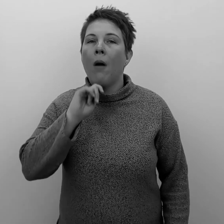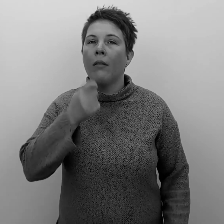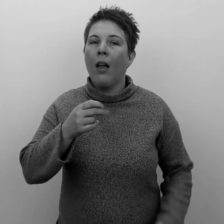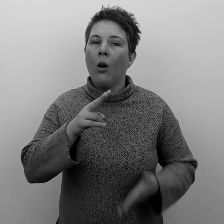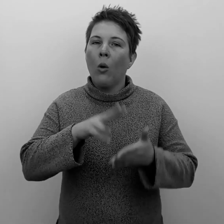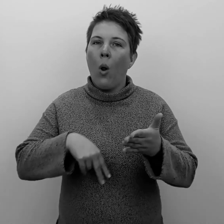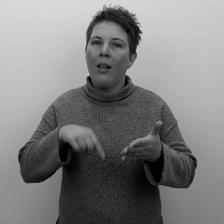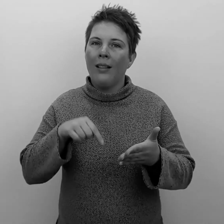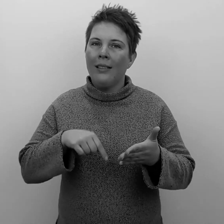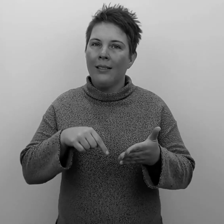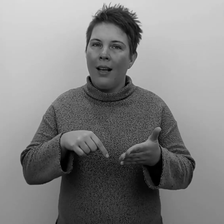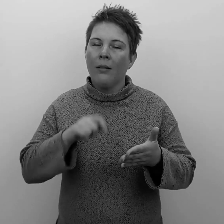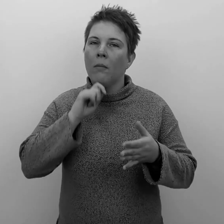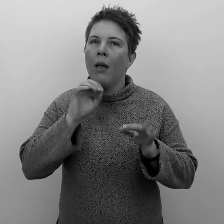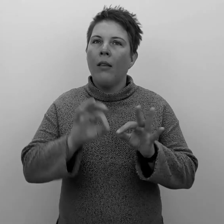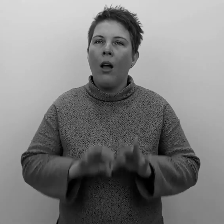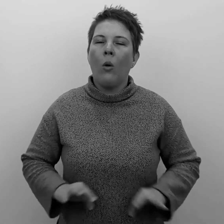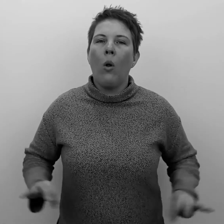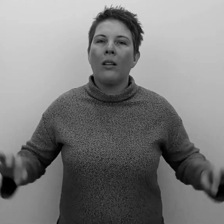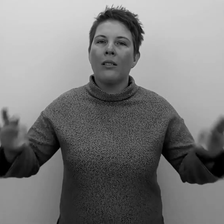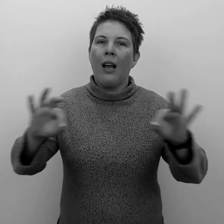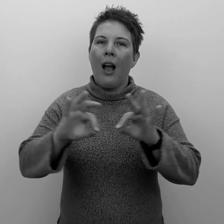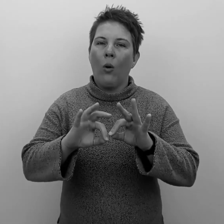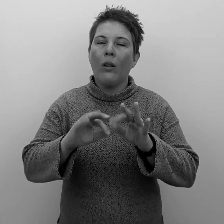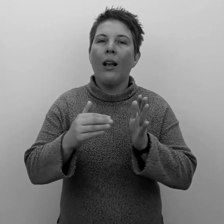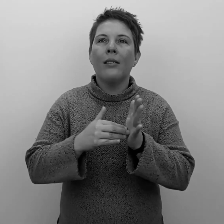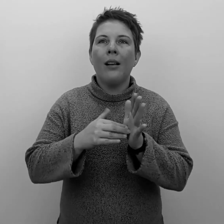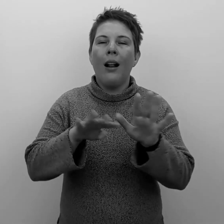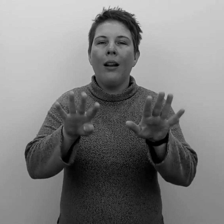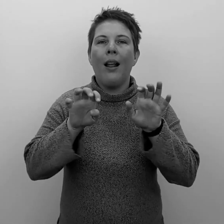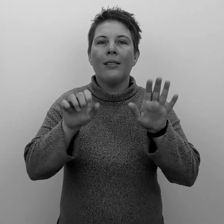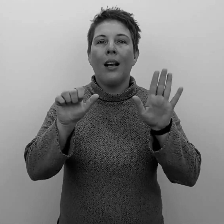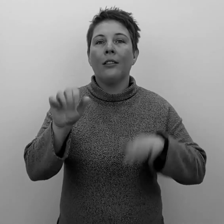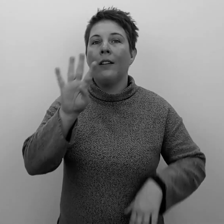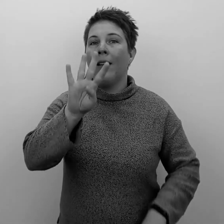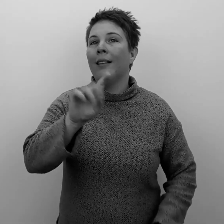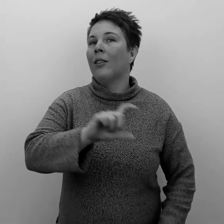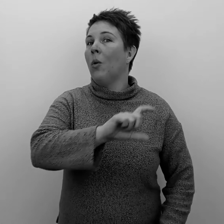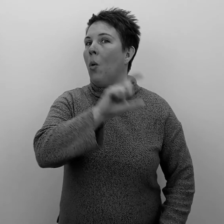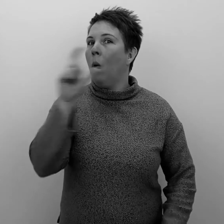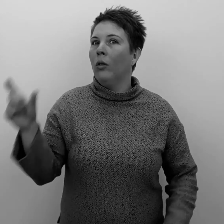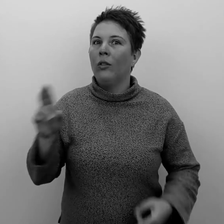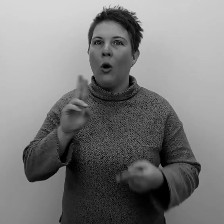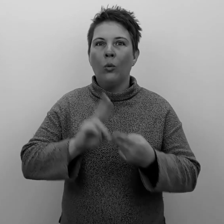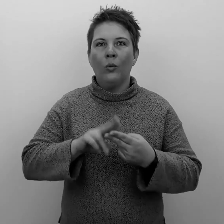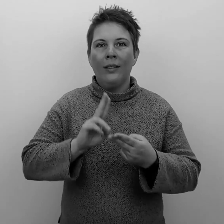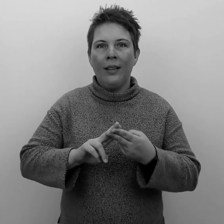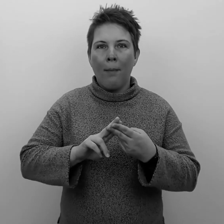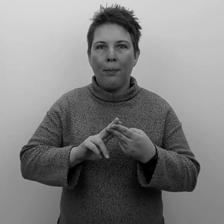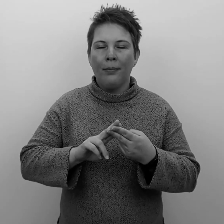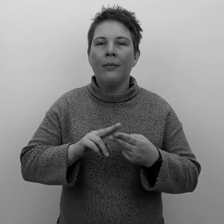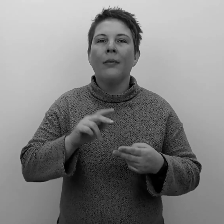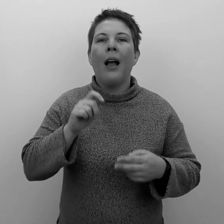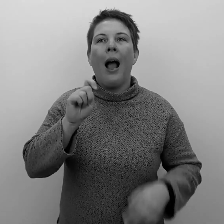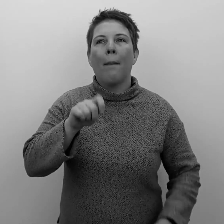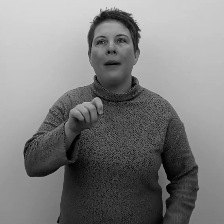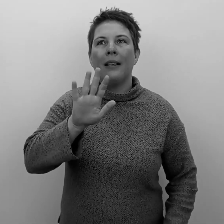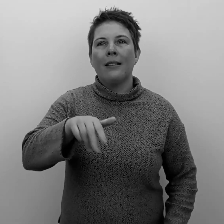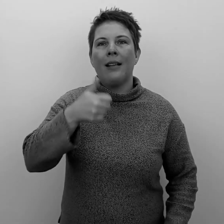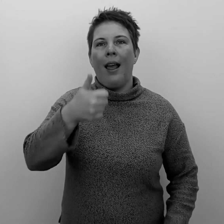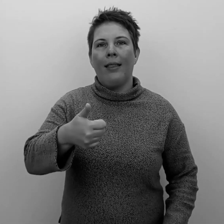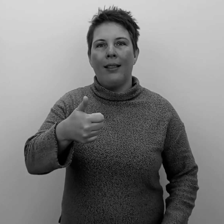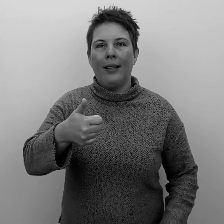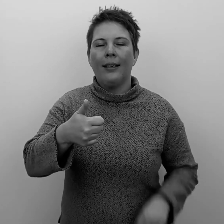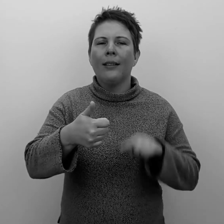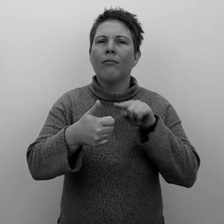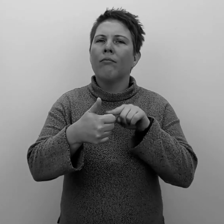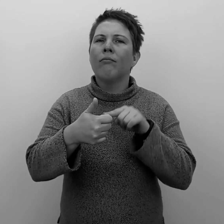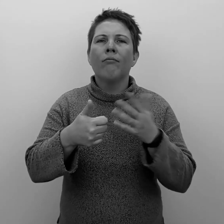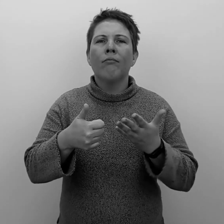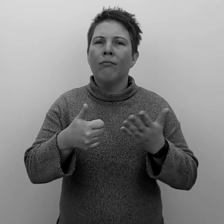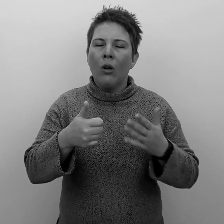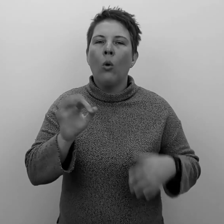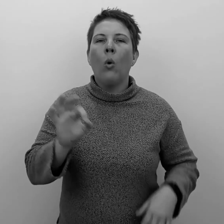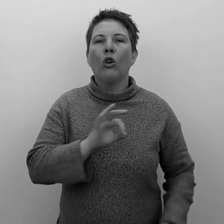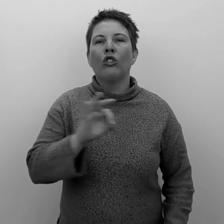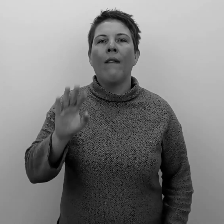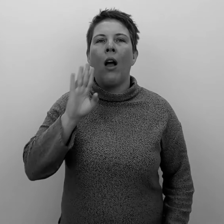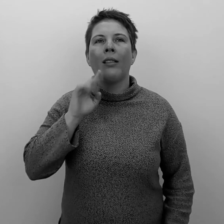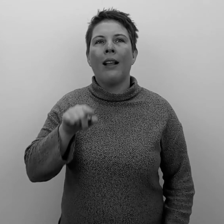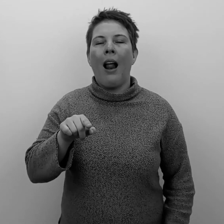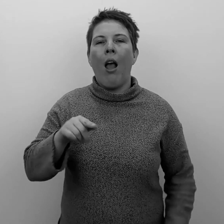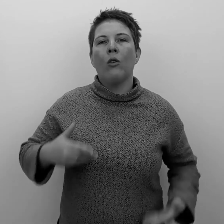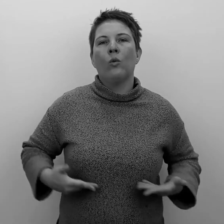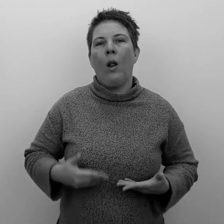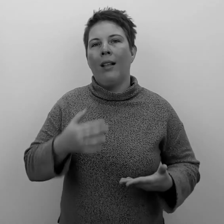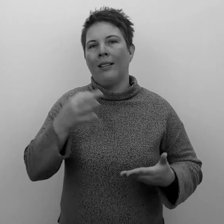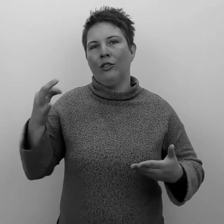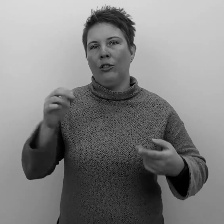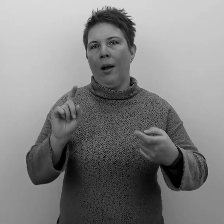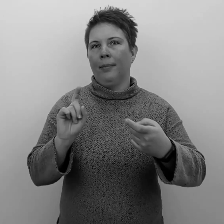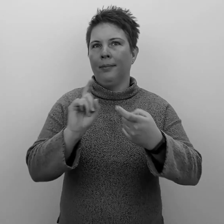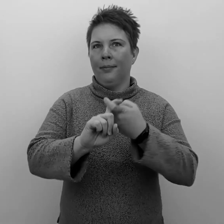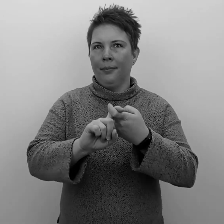A magyar költészet napját Magyarországon 1964 óta április 11-én József Attila születésnapján ünneplik.